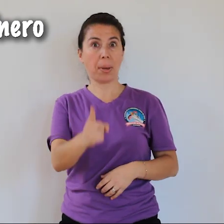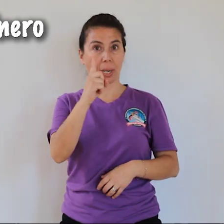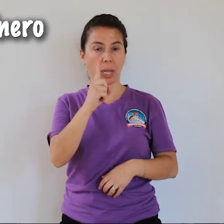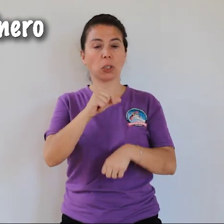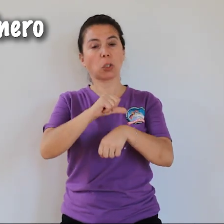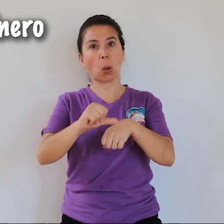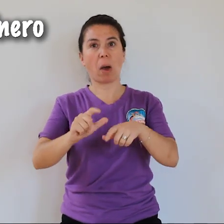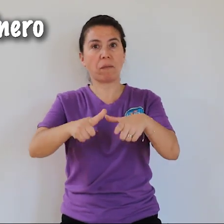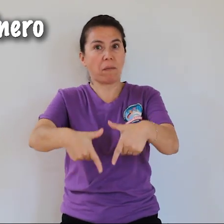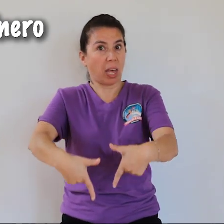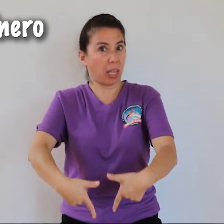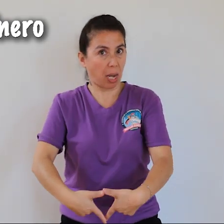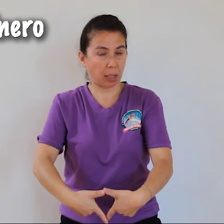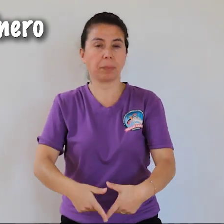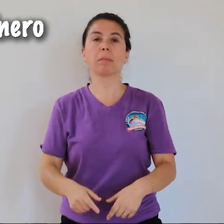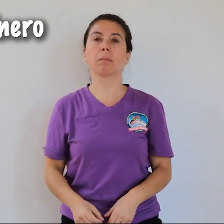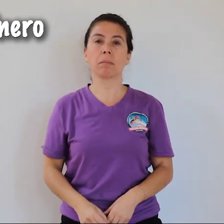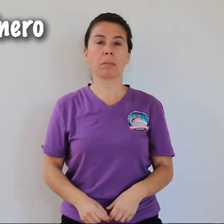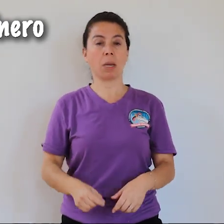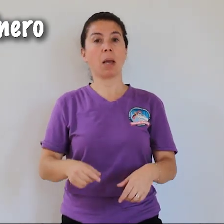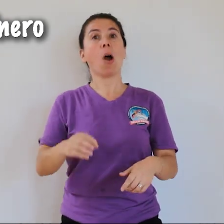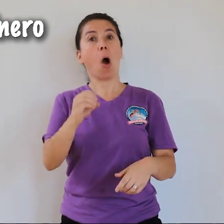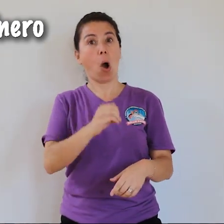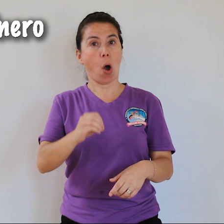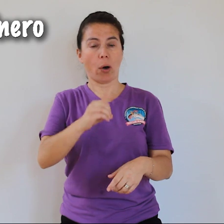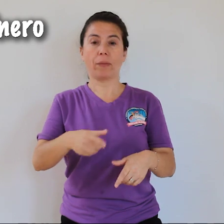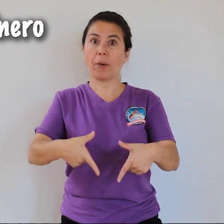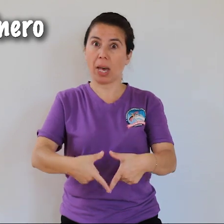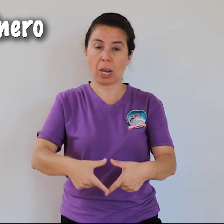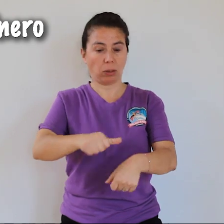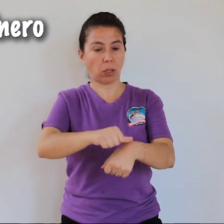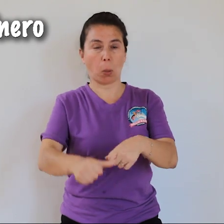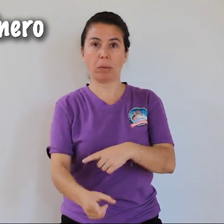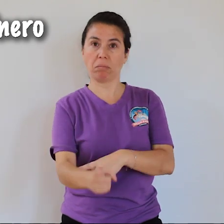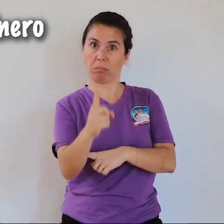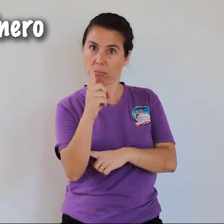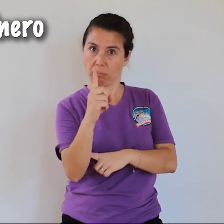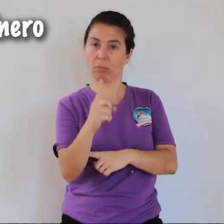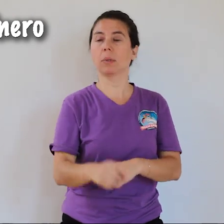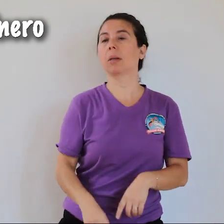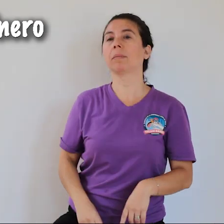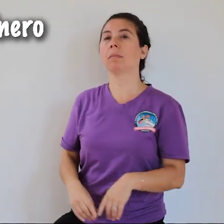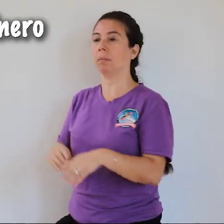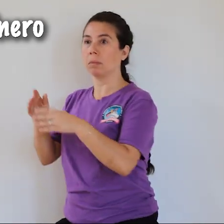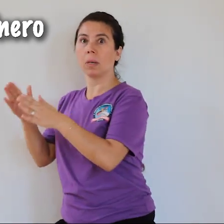Tambien vaginoplasty o metoidioplasty/phalloplasty.